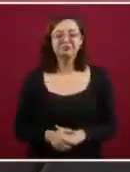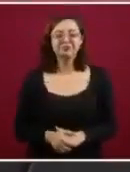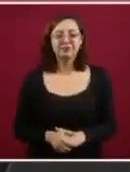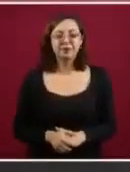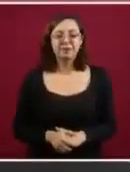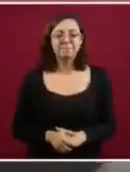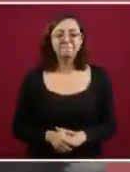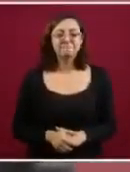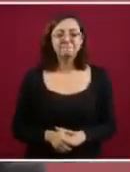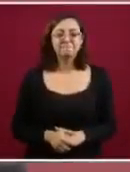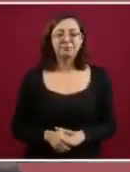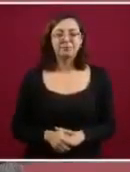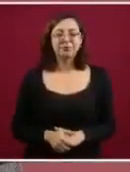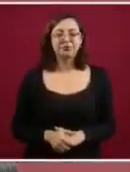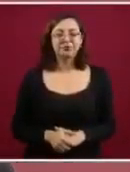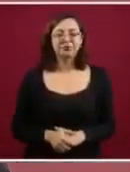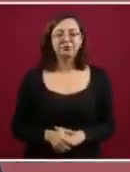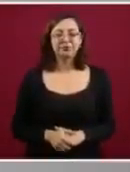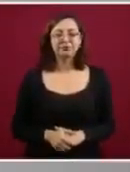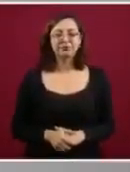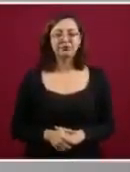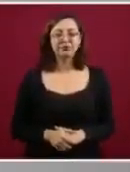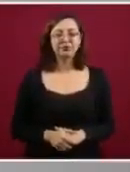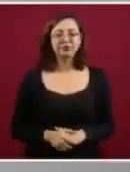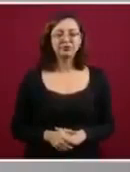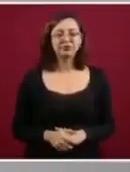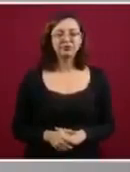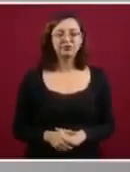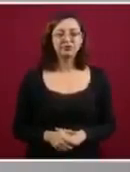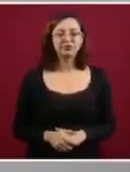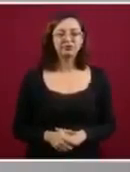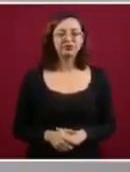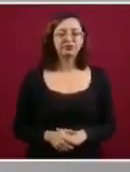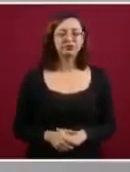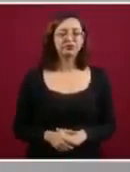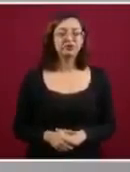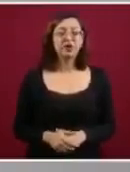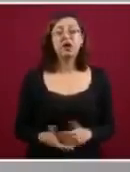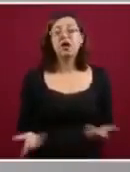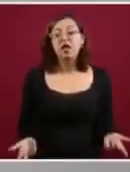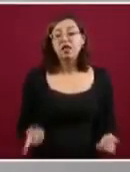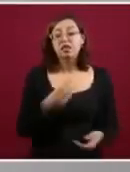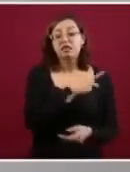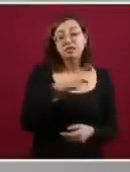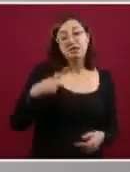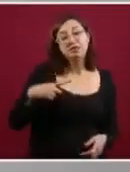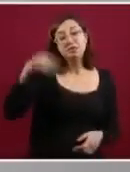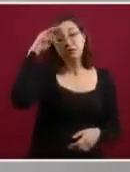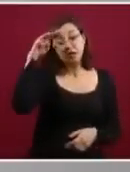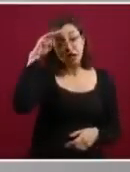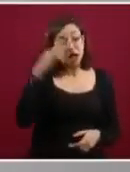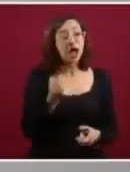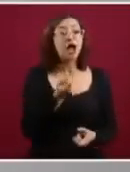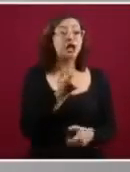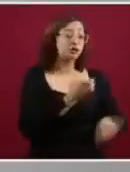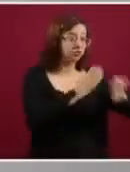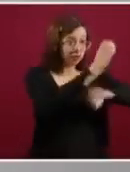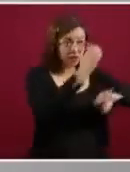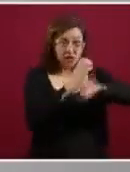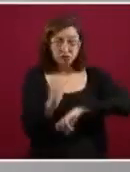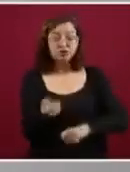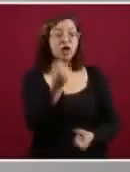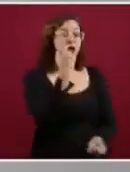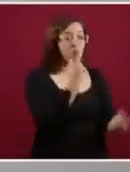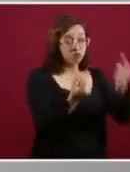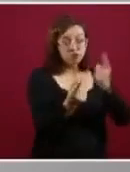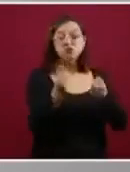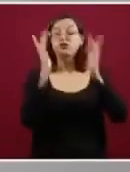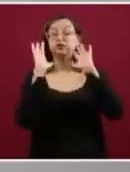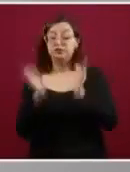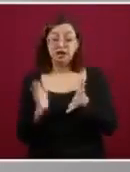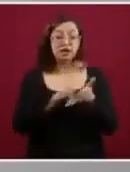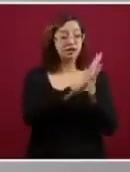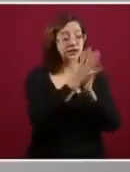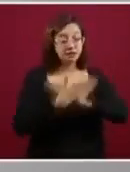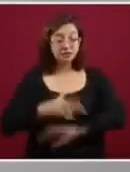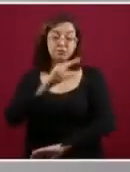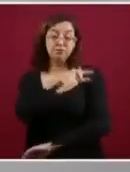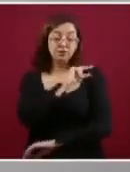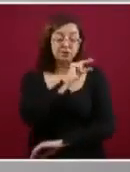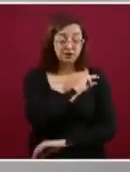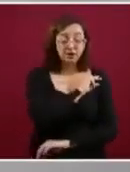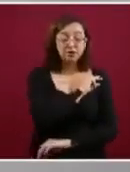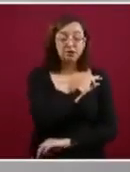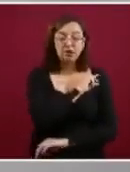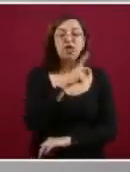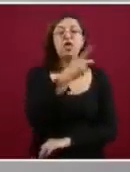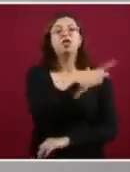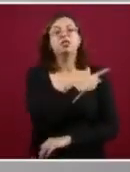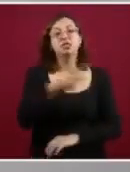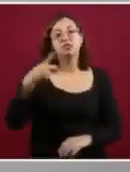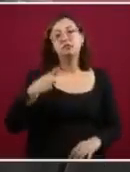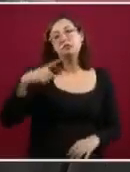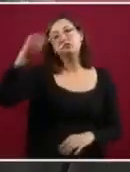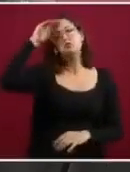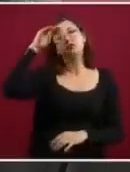Se tiene que ver, si ya se llevaron a cabo estas privatizaciones en estados, cómo revertir